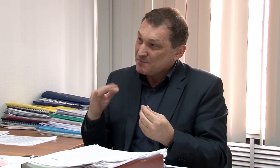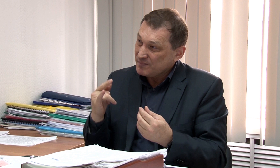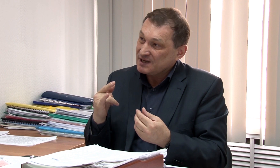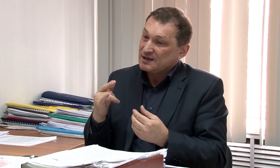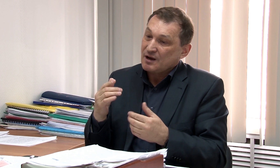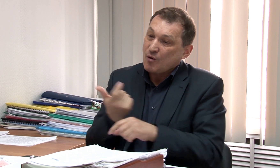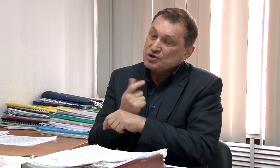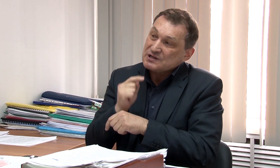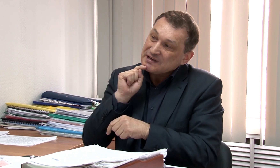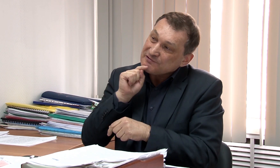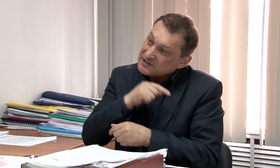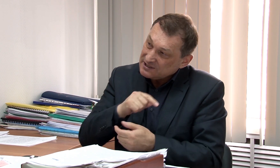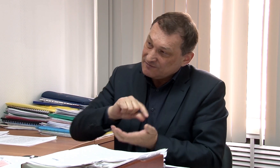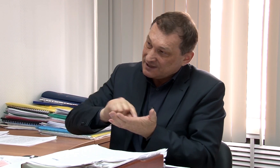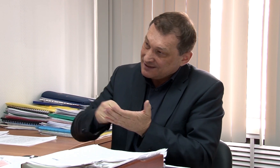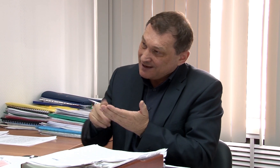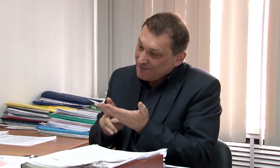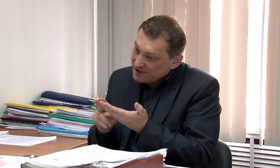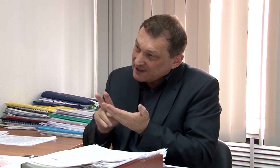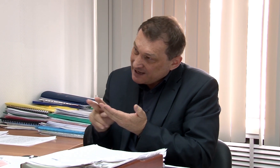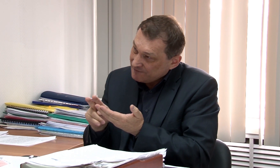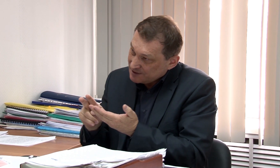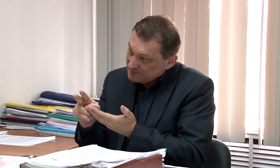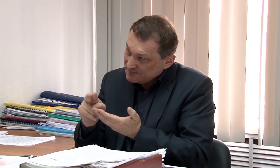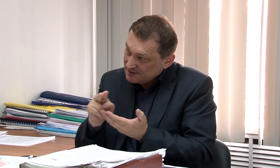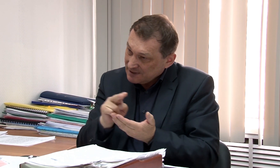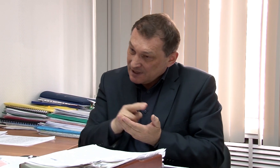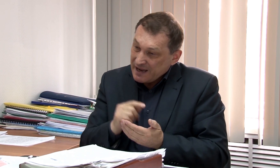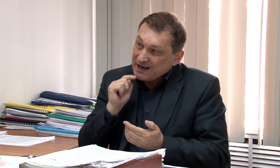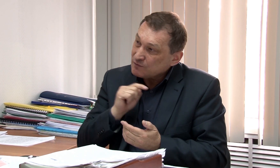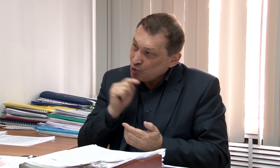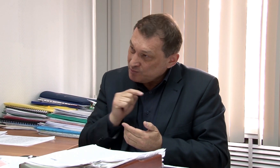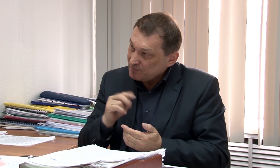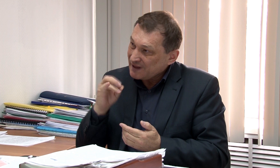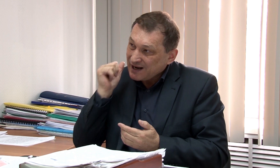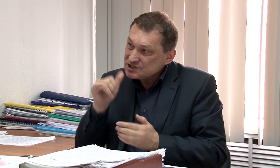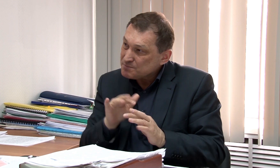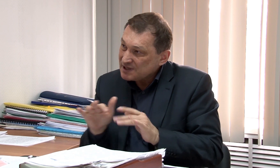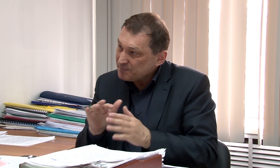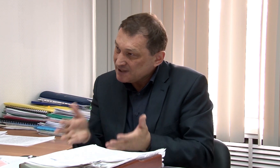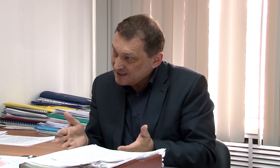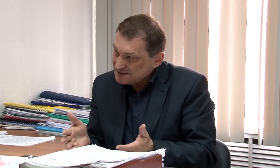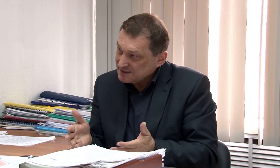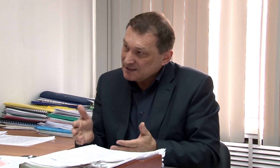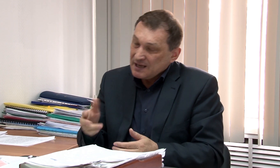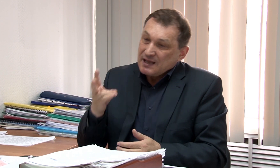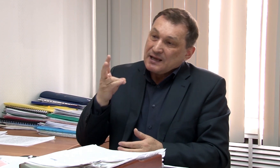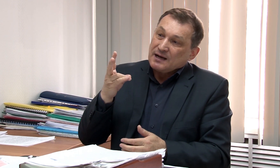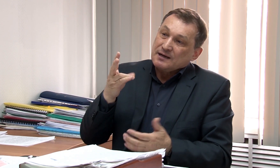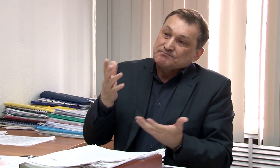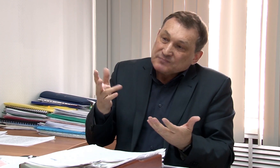Мы очень тщательно выкраиваем, экономим на каждом мероприятии.